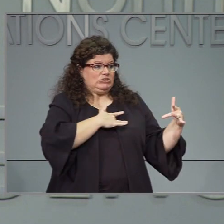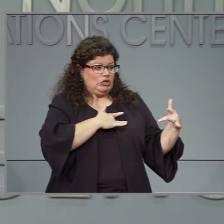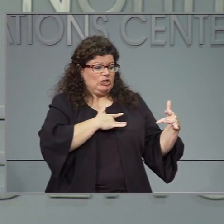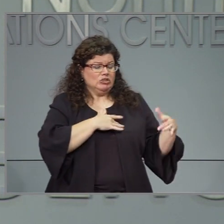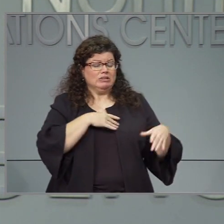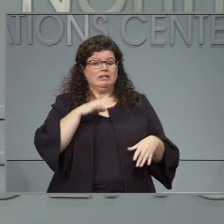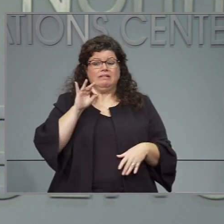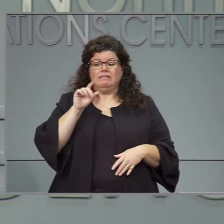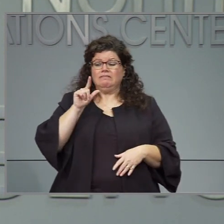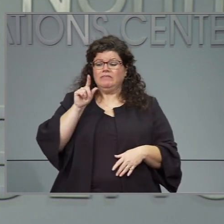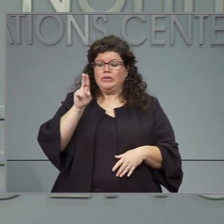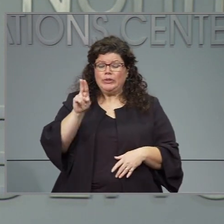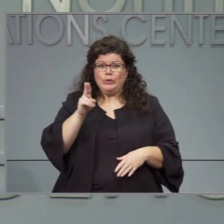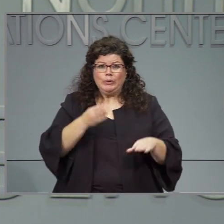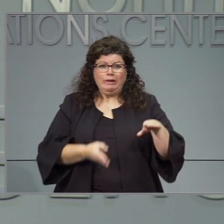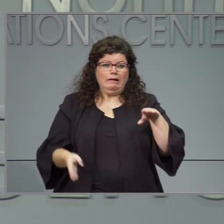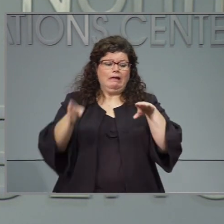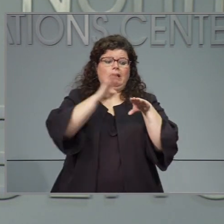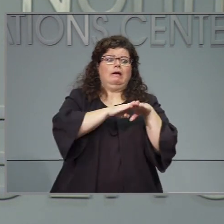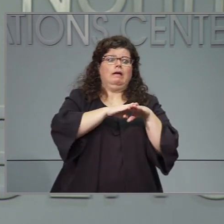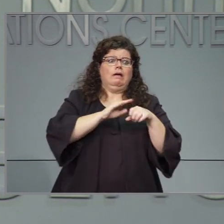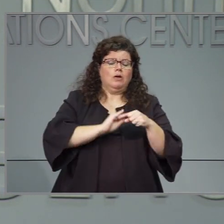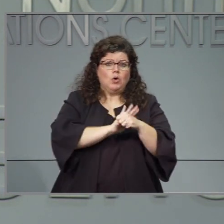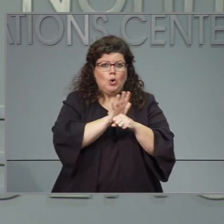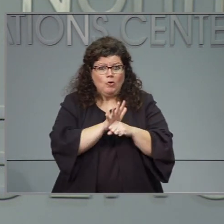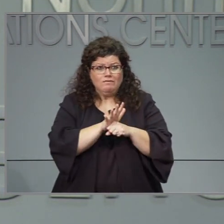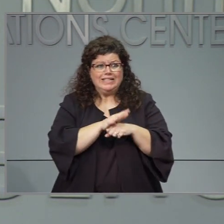de el potencial de la propagación del virus porque